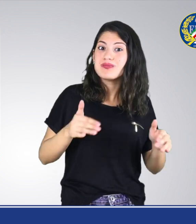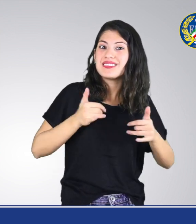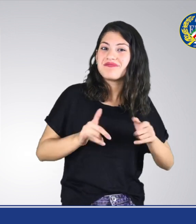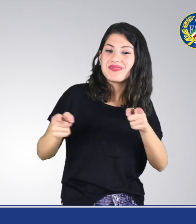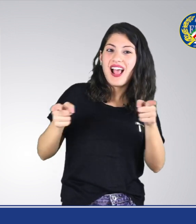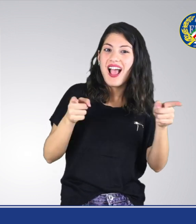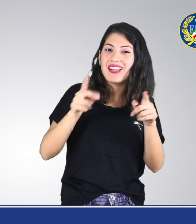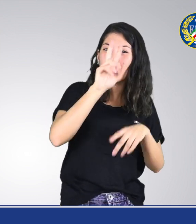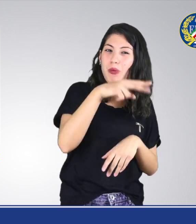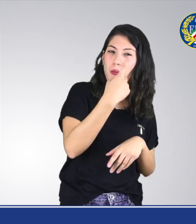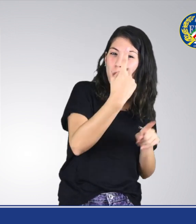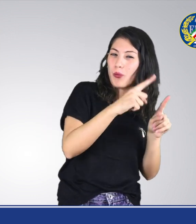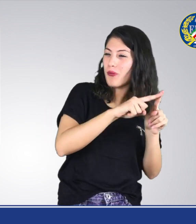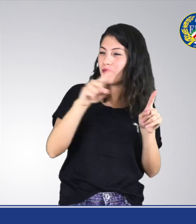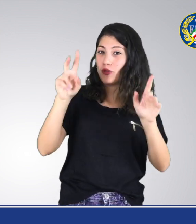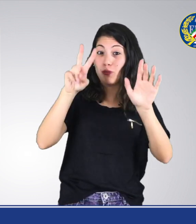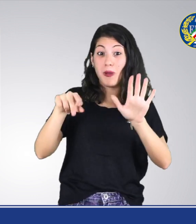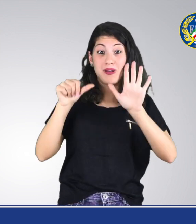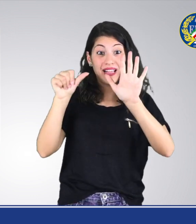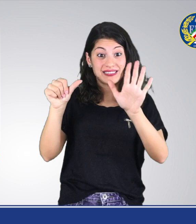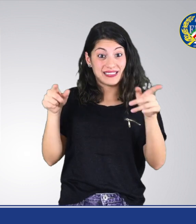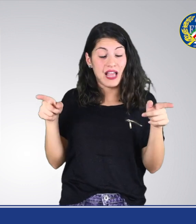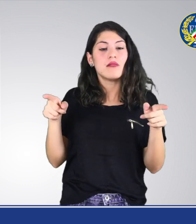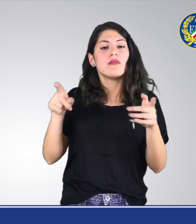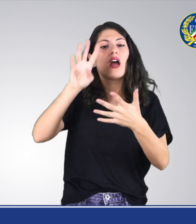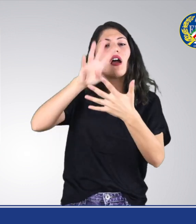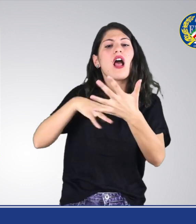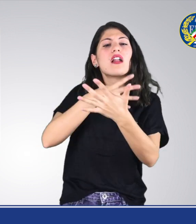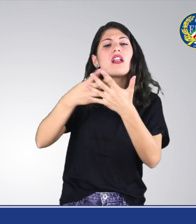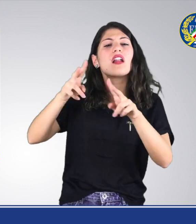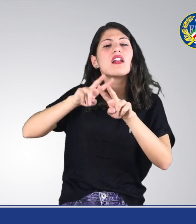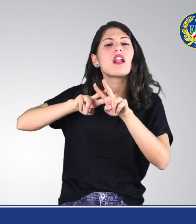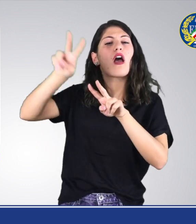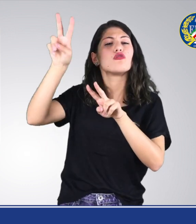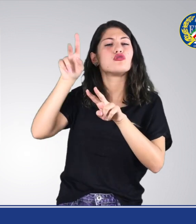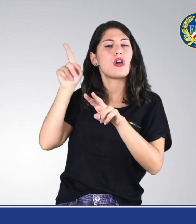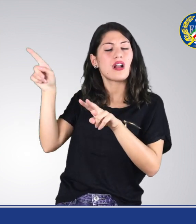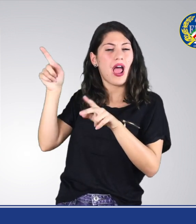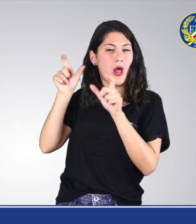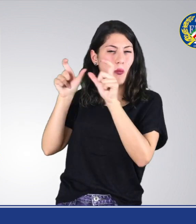Per i bambini nati dal 2001 al 2016 devono essere somministrate le vaccinazioni contenute